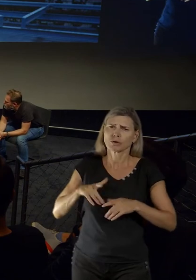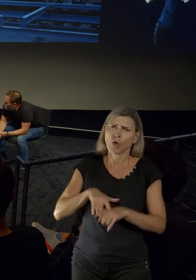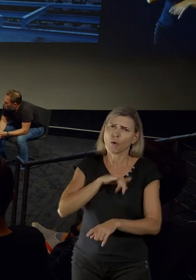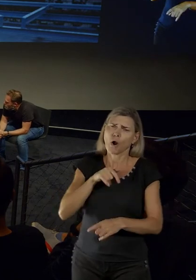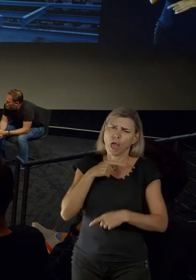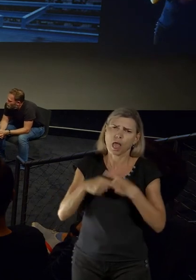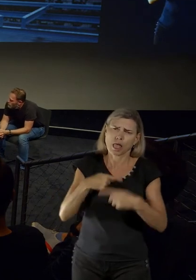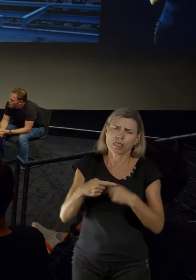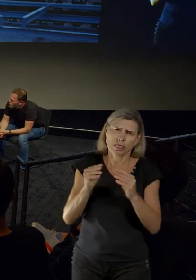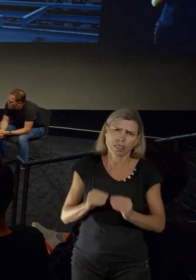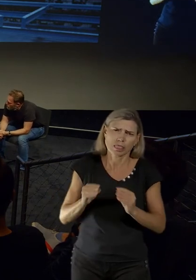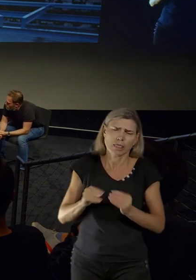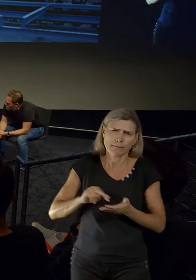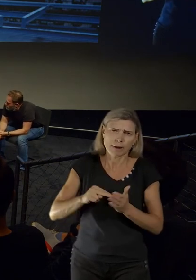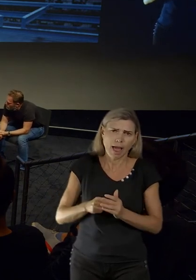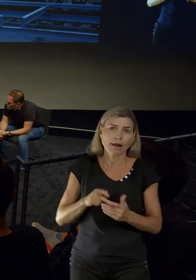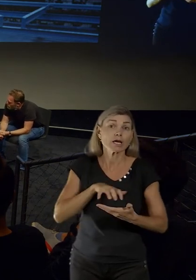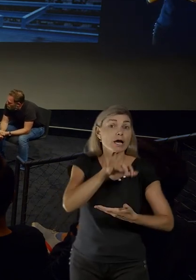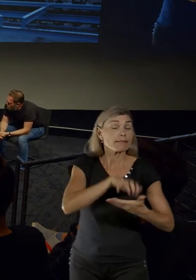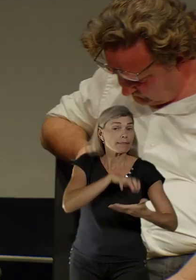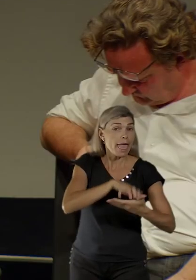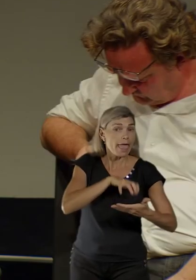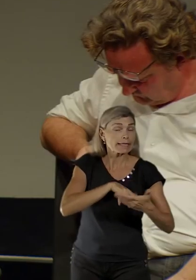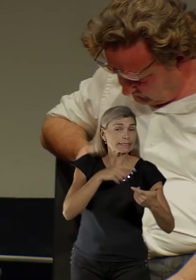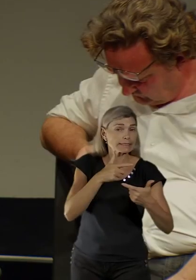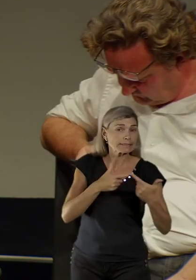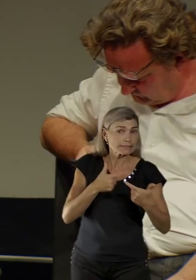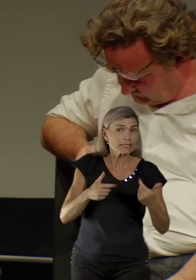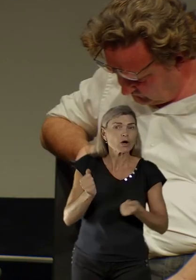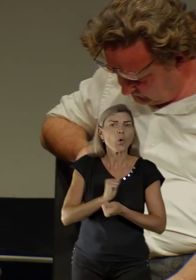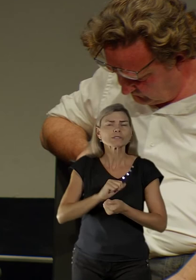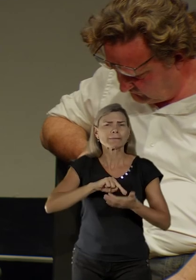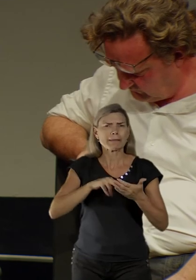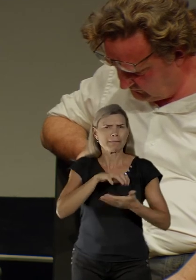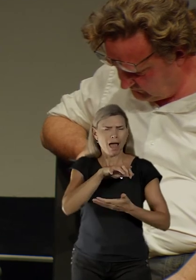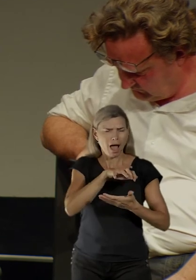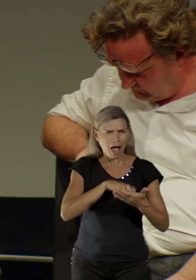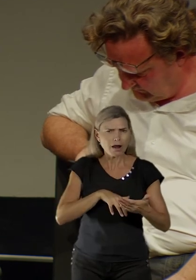Taky ta část textů, výroku územního plánu, která se týká výškové regulace, je snad nejdelší